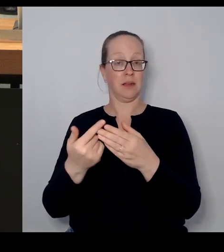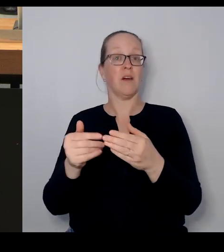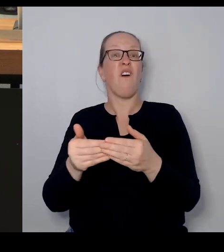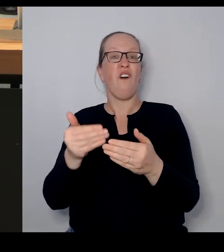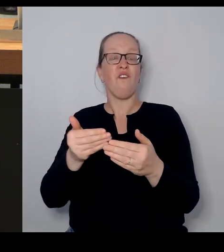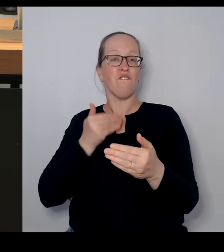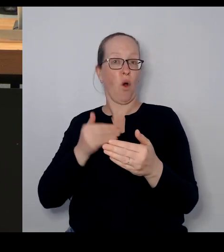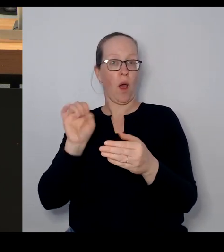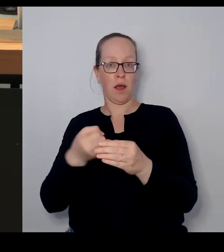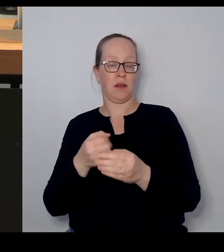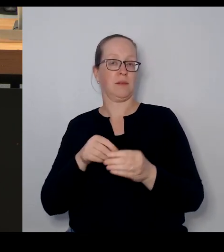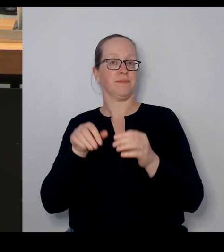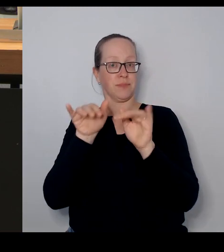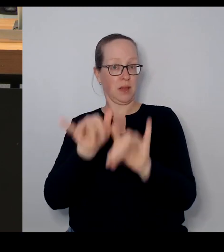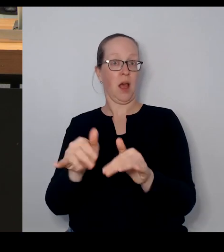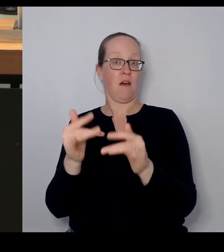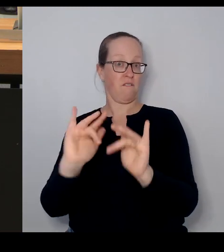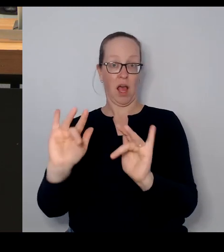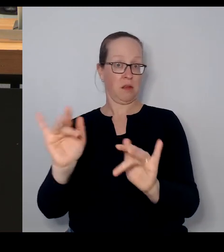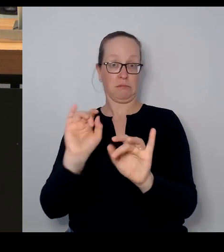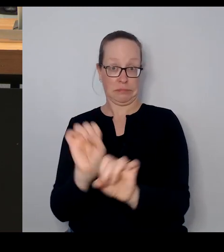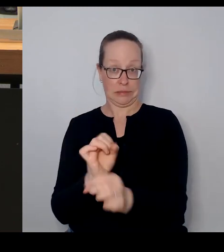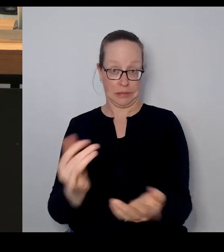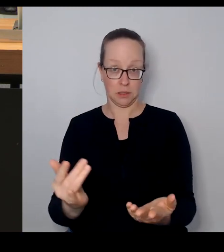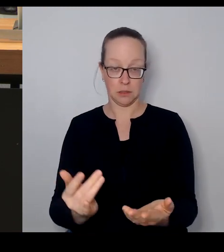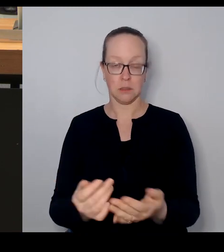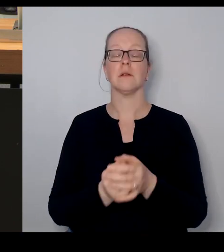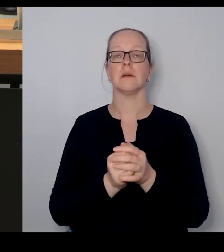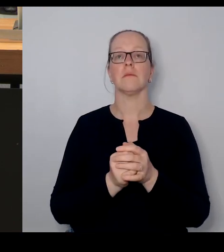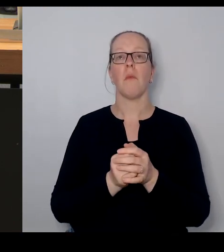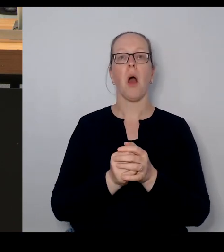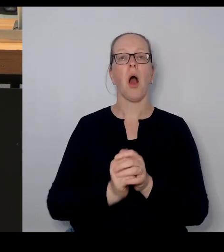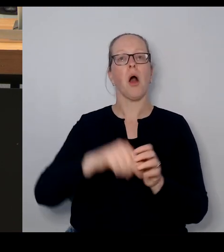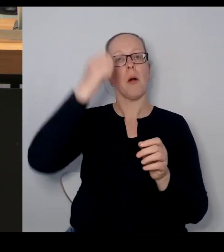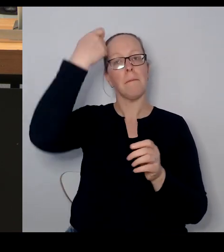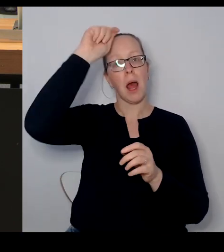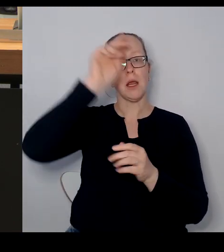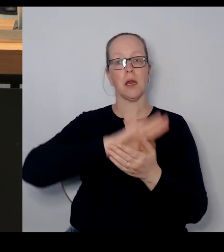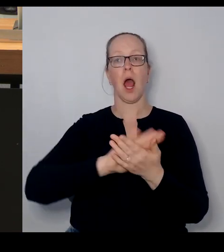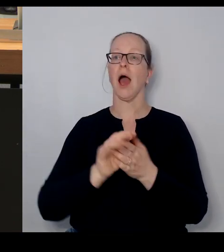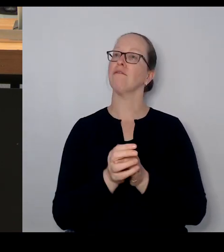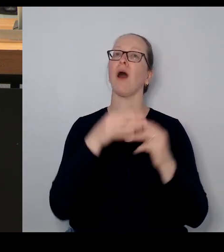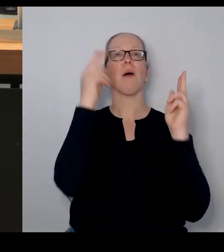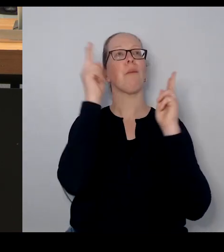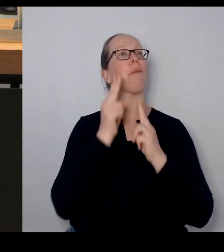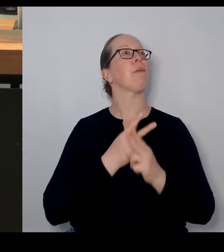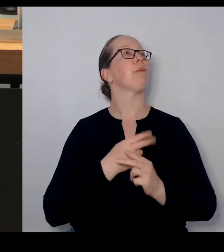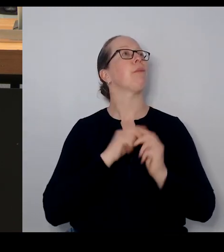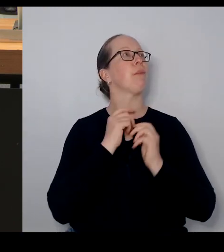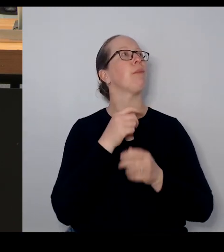Berlin gelegt, das einfach mal zu machen, sondern es muss ein objektive